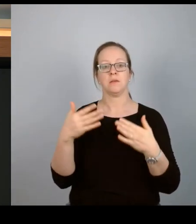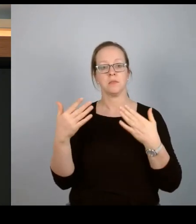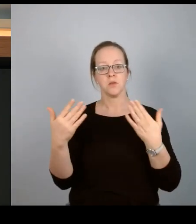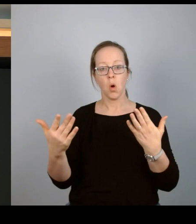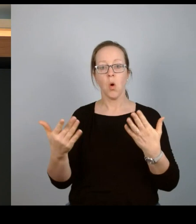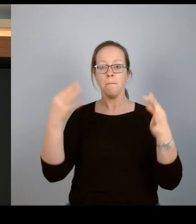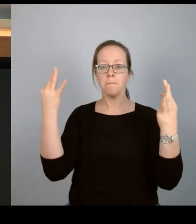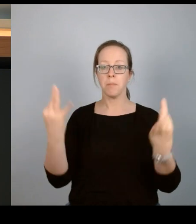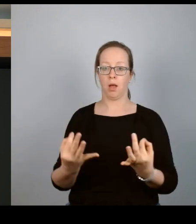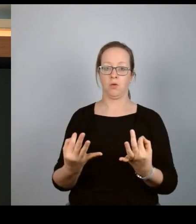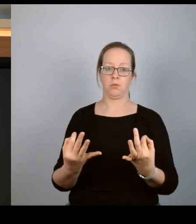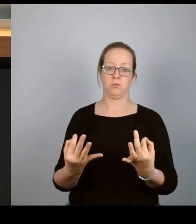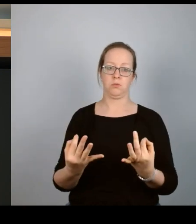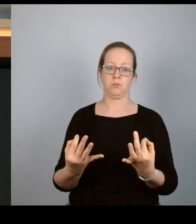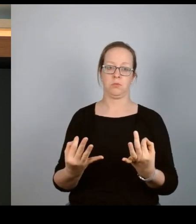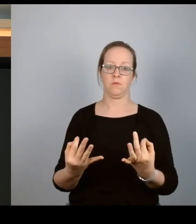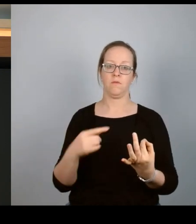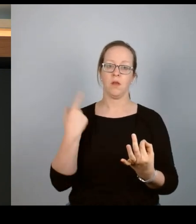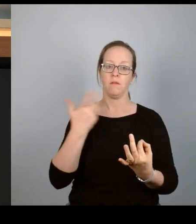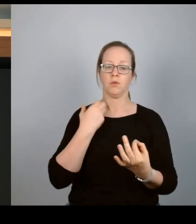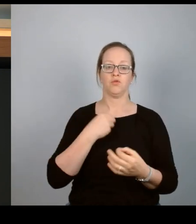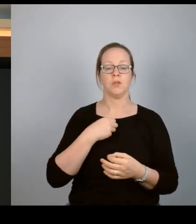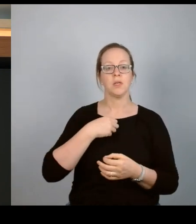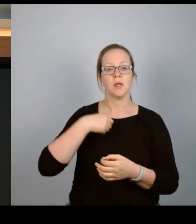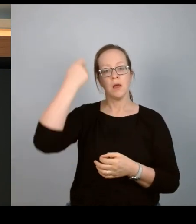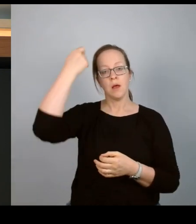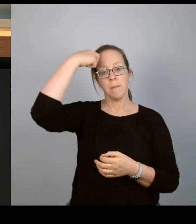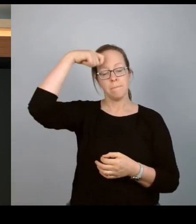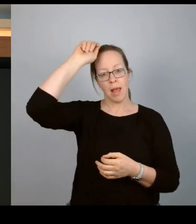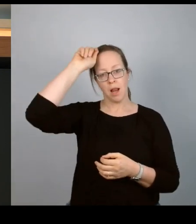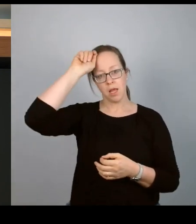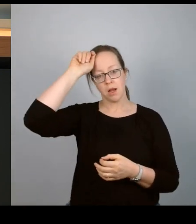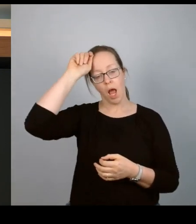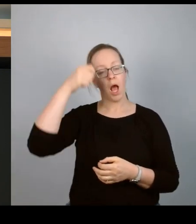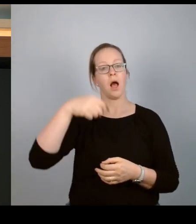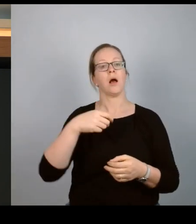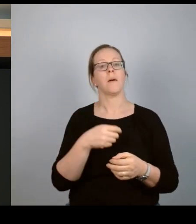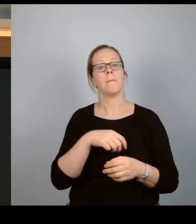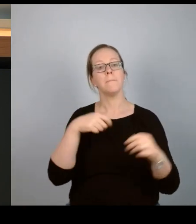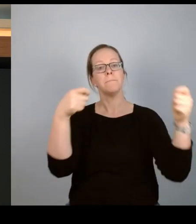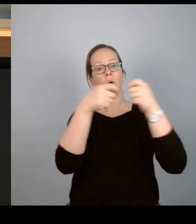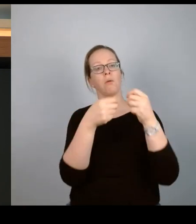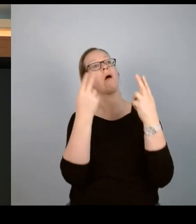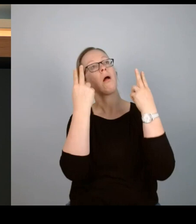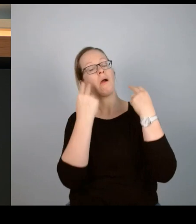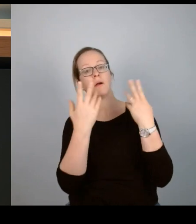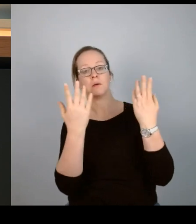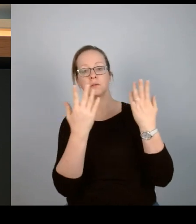Deswegen, ja, da kann man klatschen. (Beifall) Deswegen erwartet meine Fraktion, dass wir den fertigen Gesetzentwurf für ein